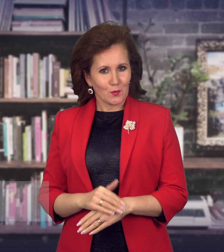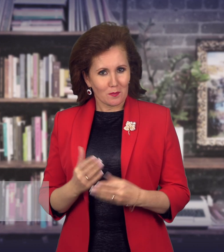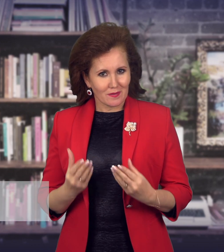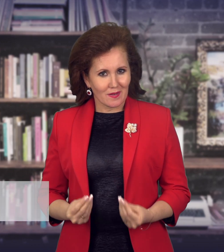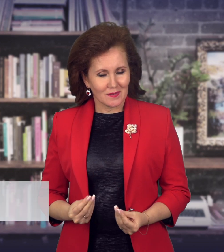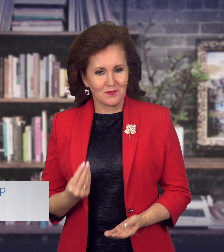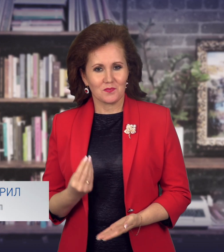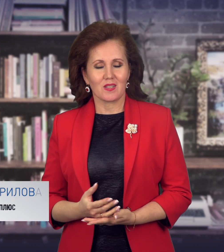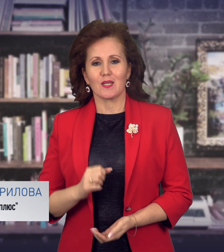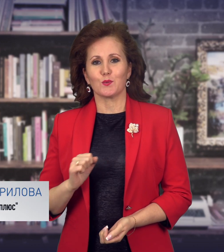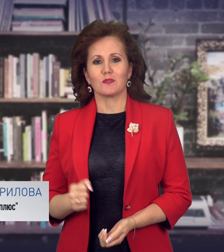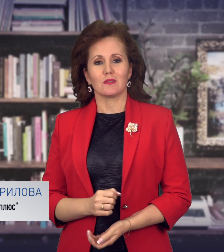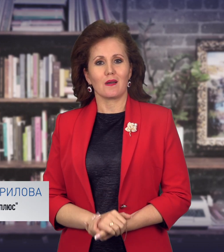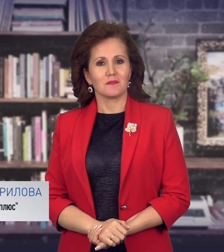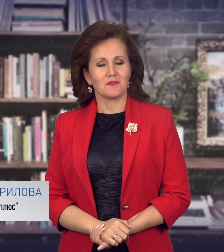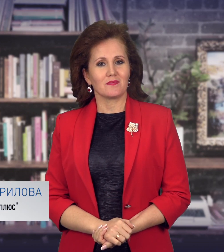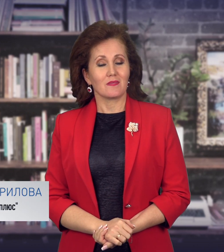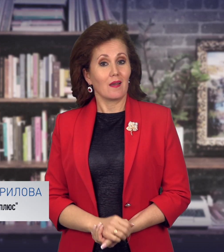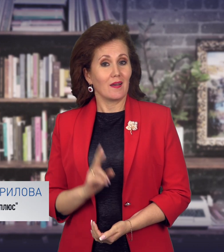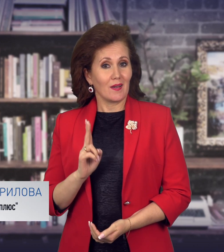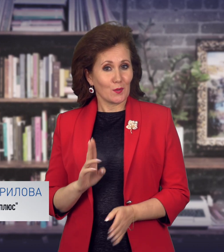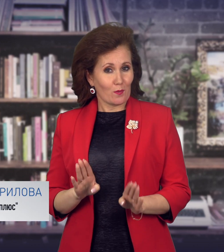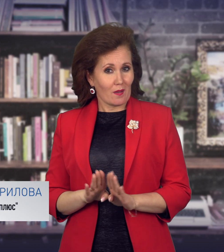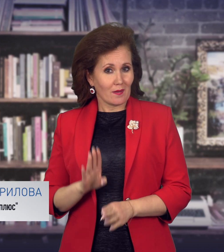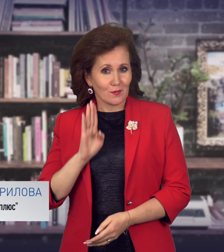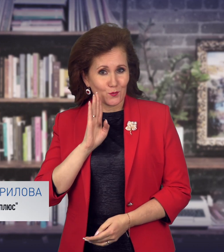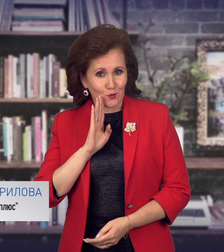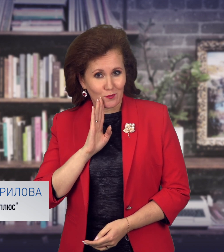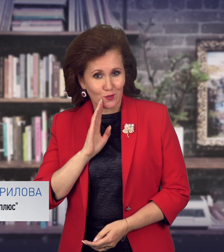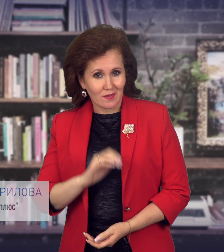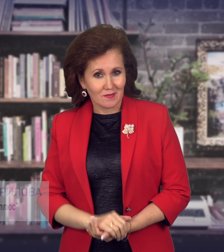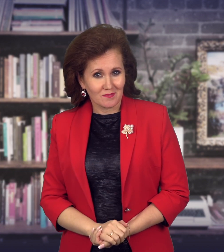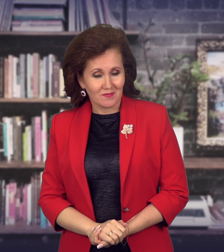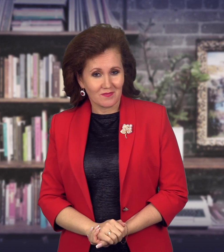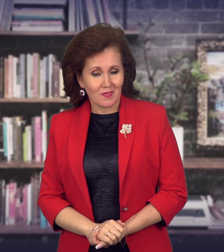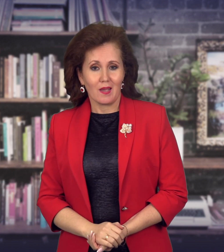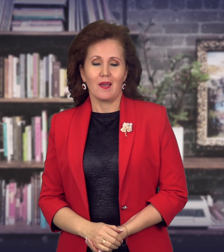Добрый день, дорогие друзья! Кто такая женщина?